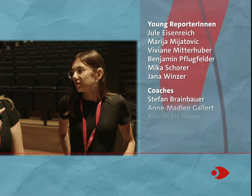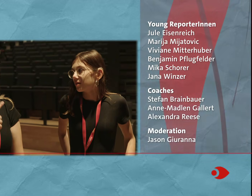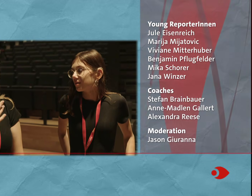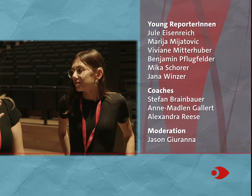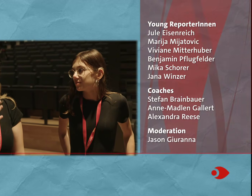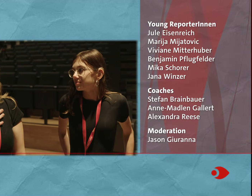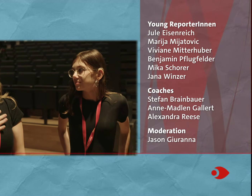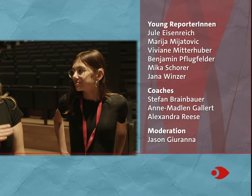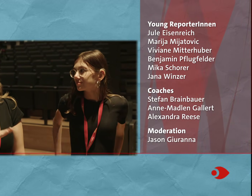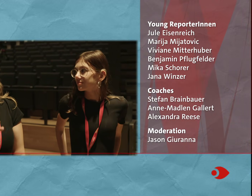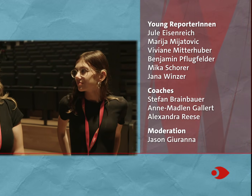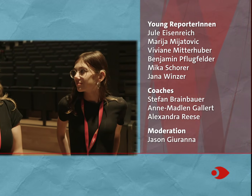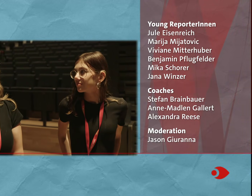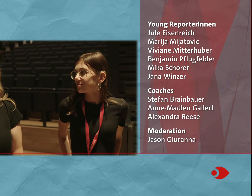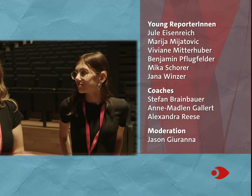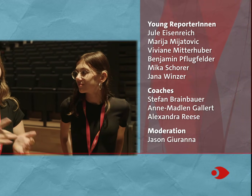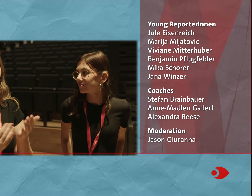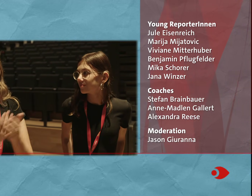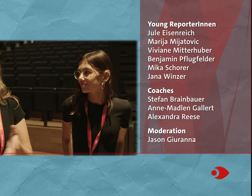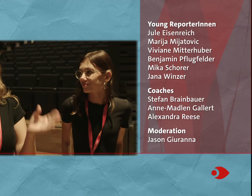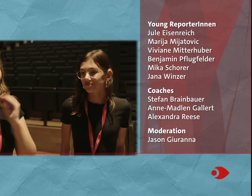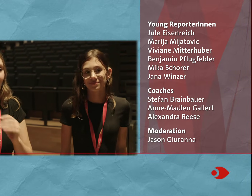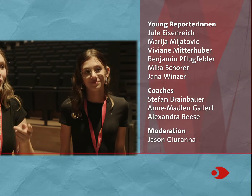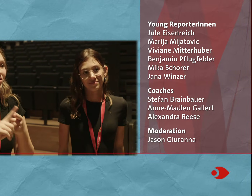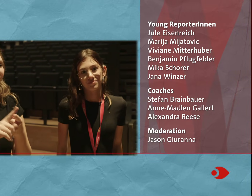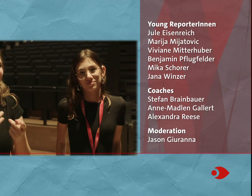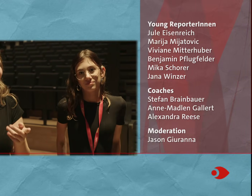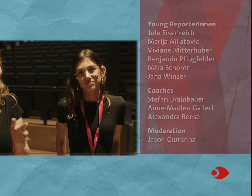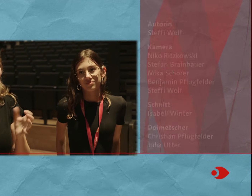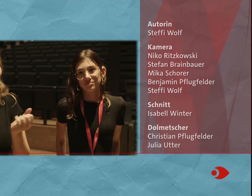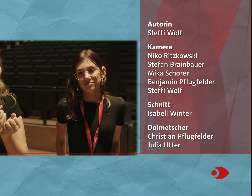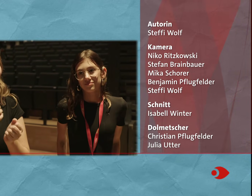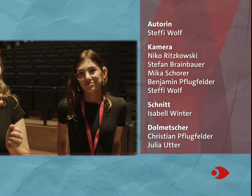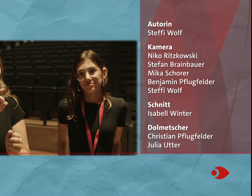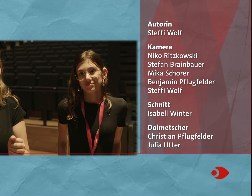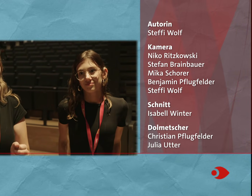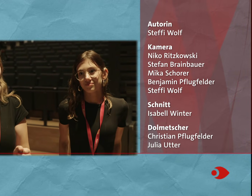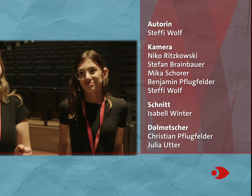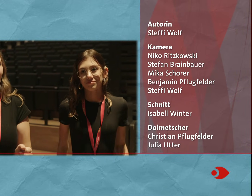Ich hab mich wohlgefühlt. Es war toll, eine neue Erfahrung. Und insgesamt besser als erwartet.